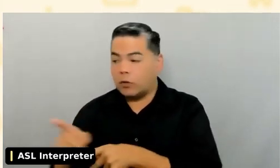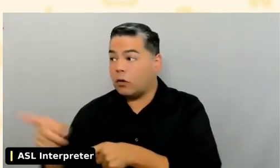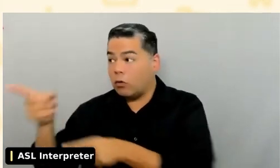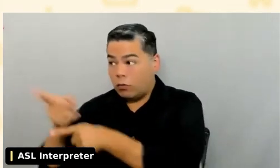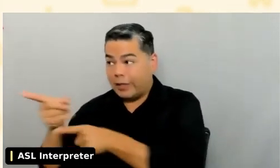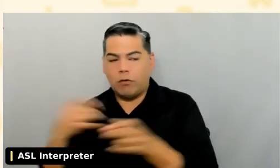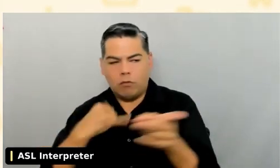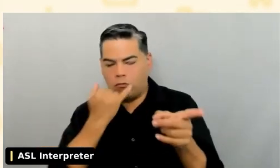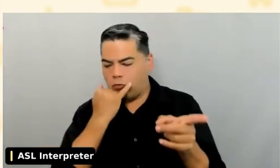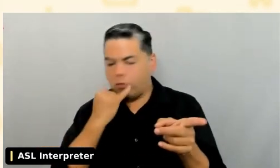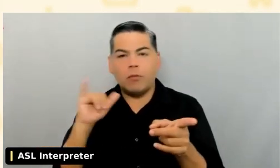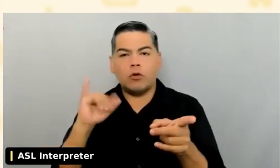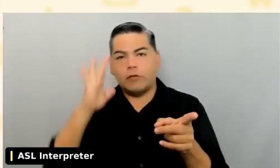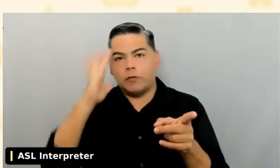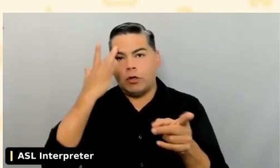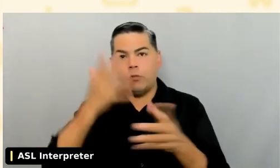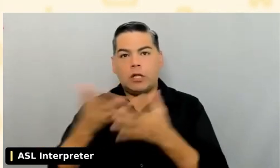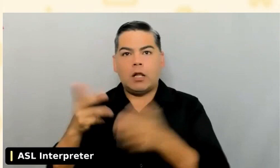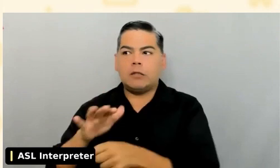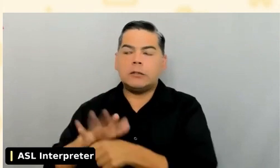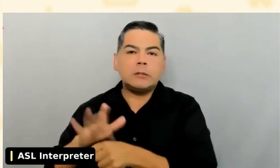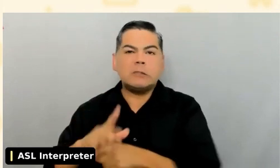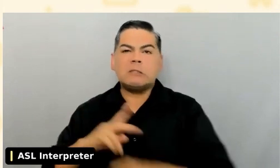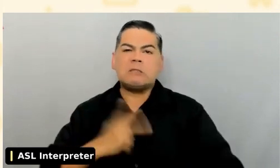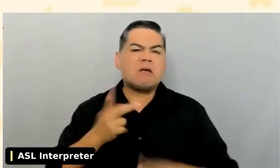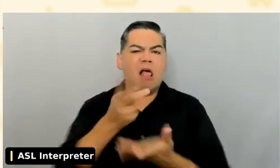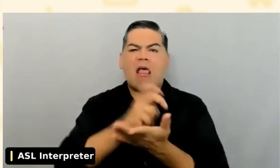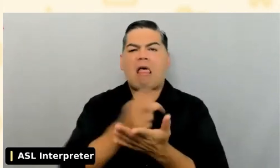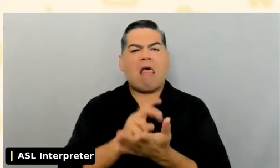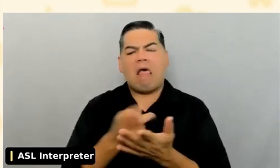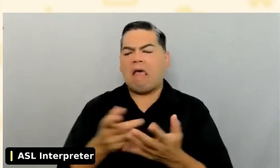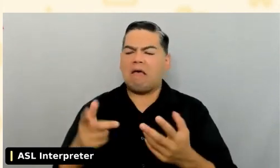Pero también tienes que aguantar muchas rabietas, y líos en el camino.